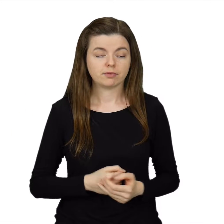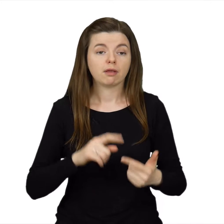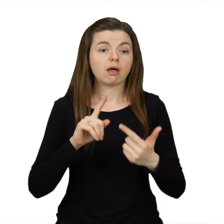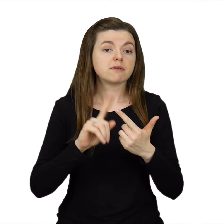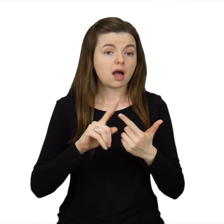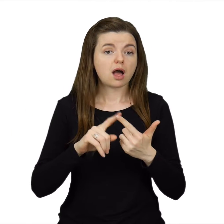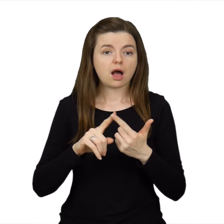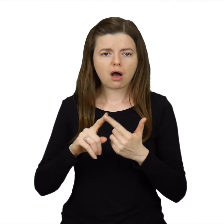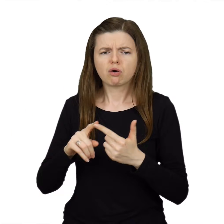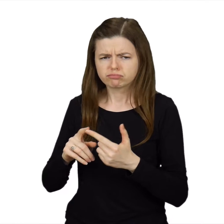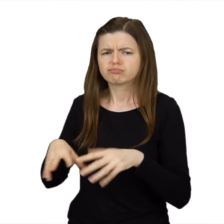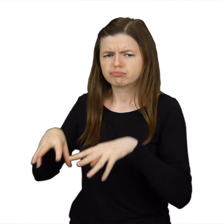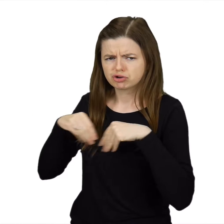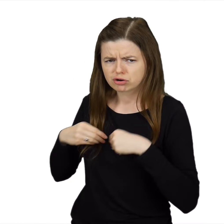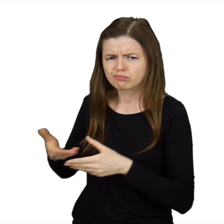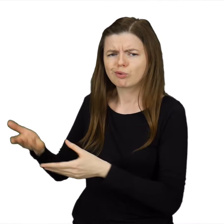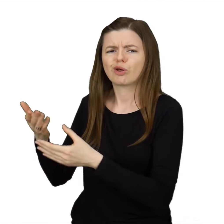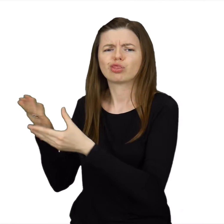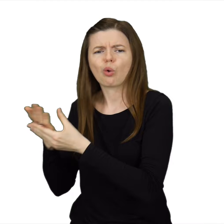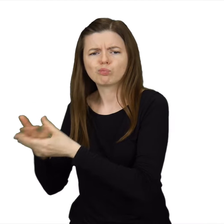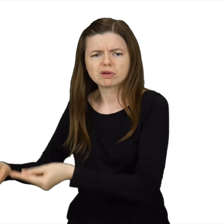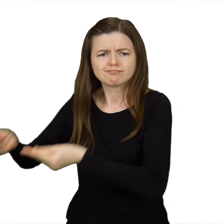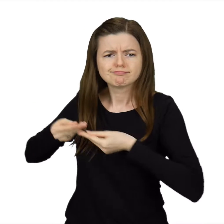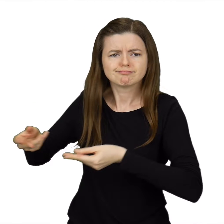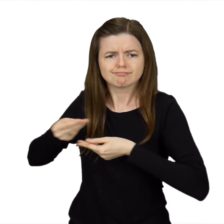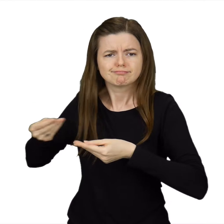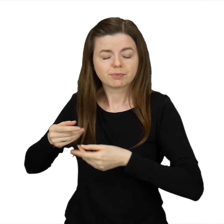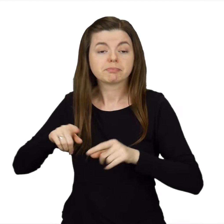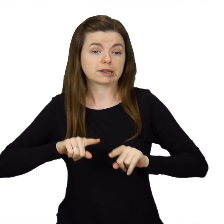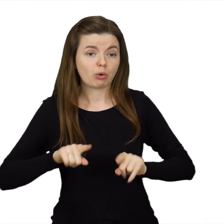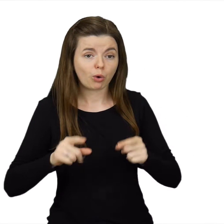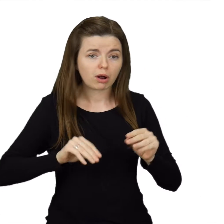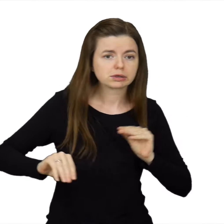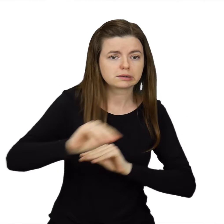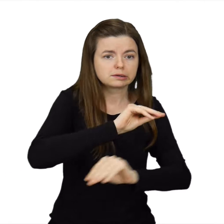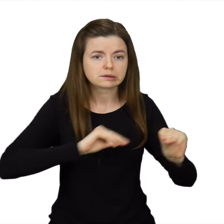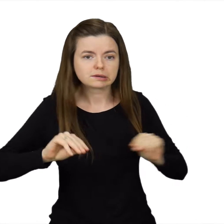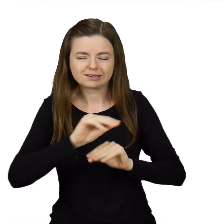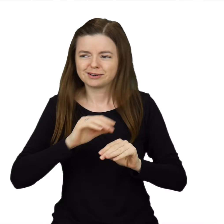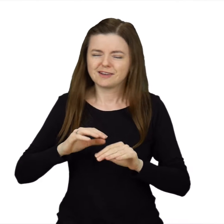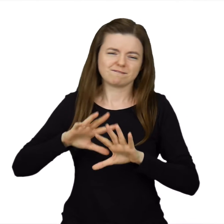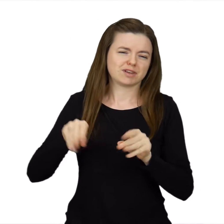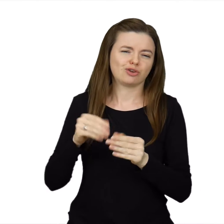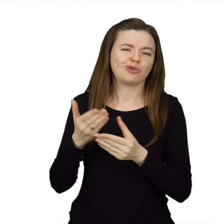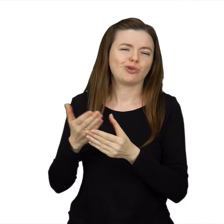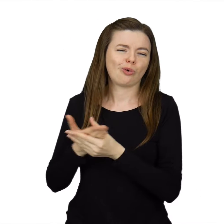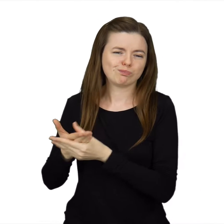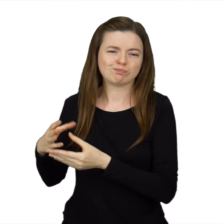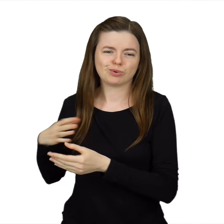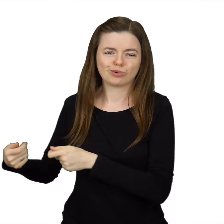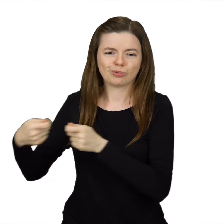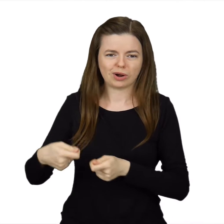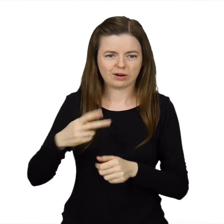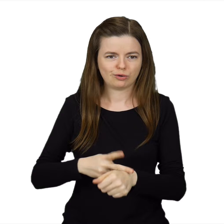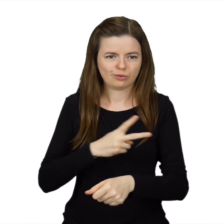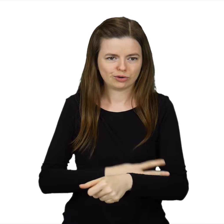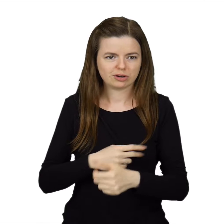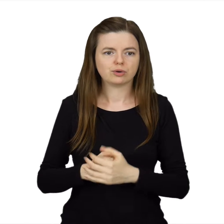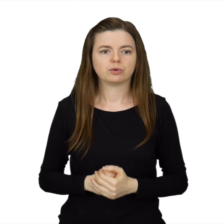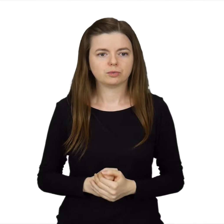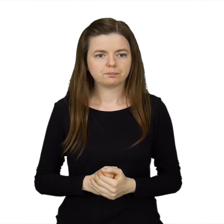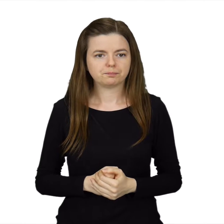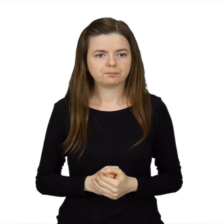przyjmowanie i organizowanie obiegu korespondencji składanej do Urzędu,